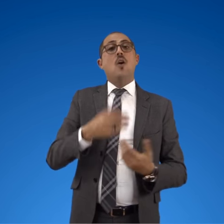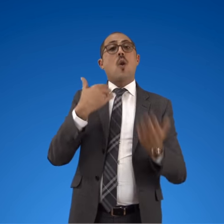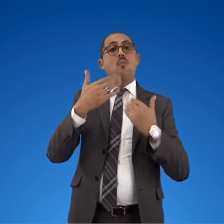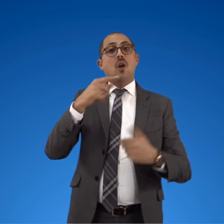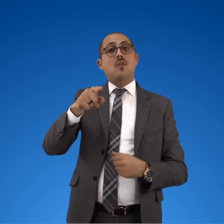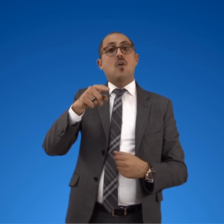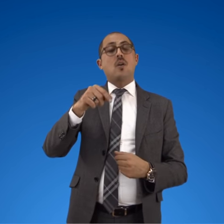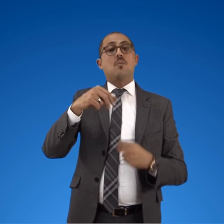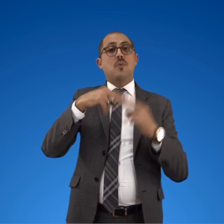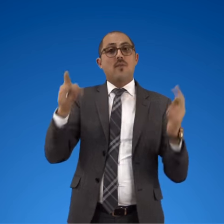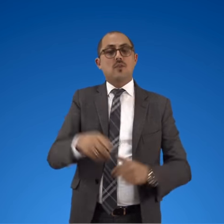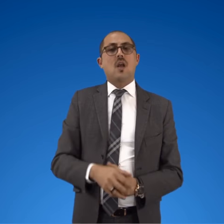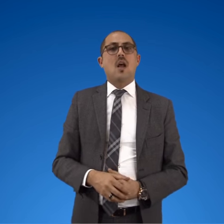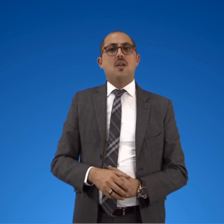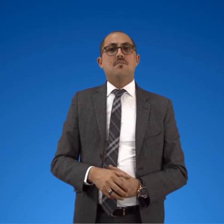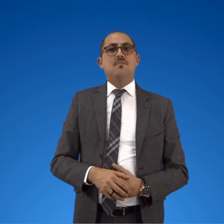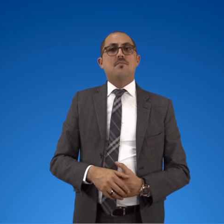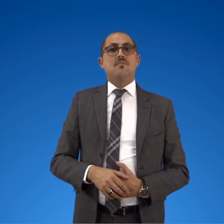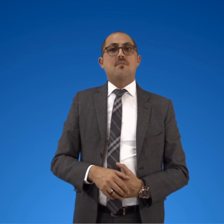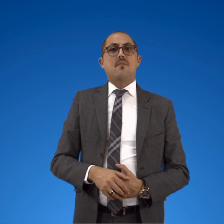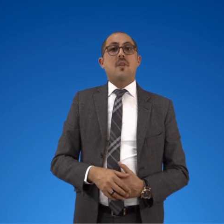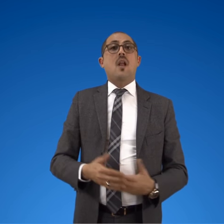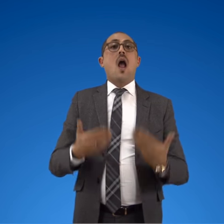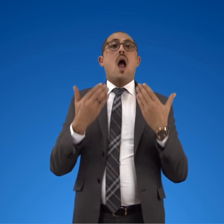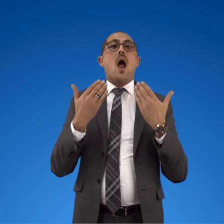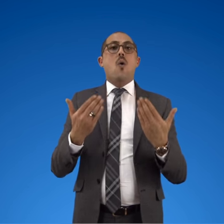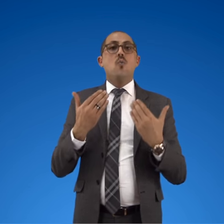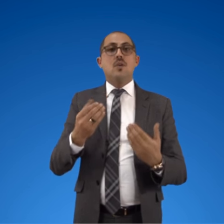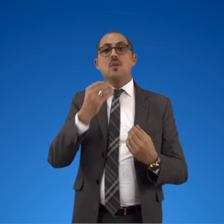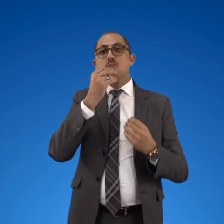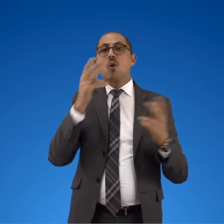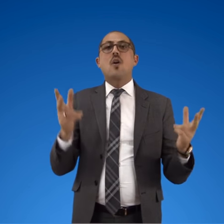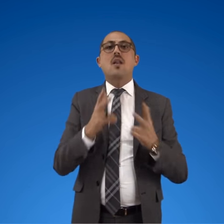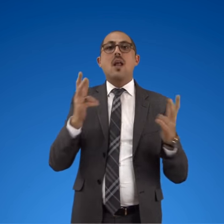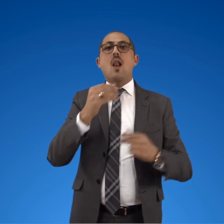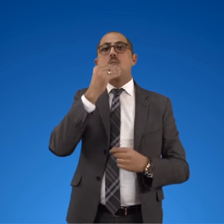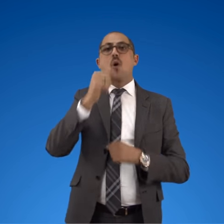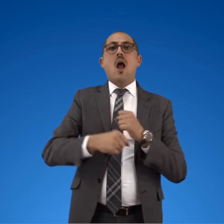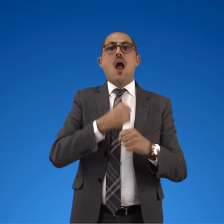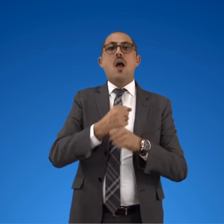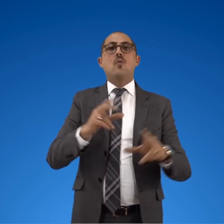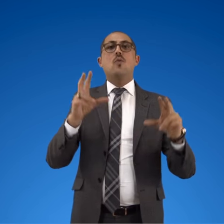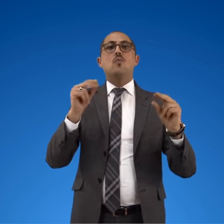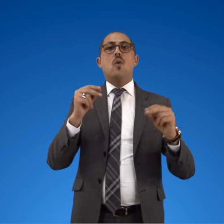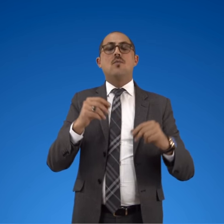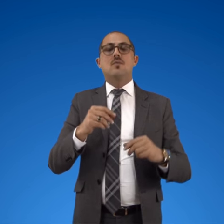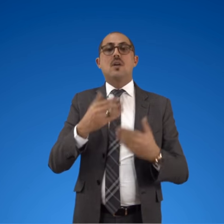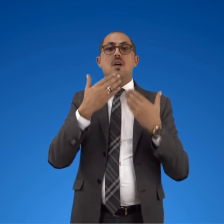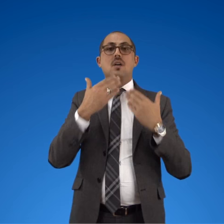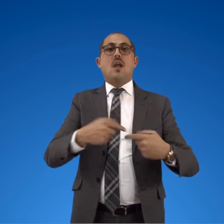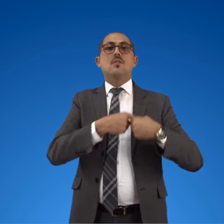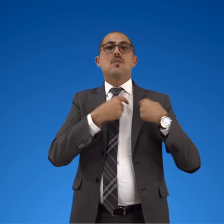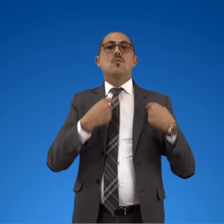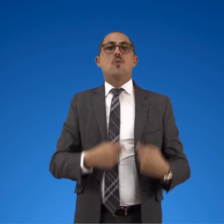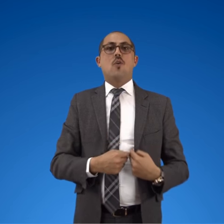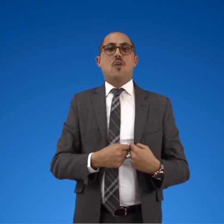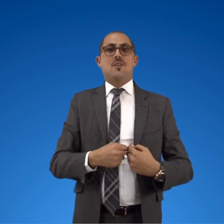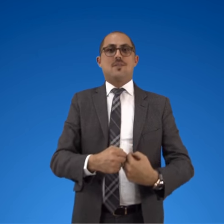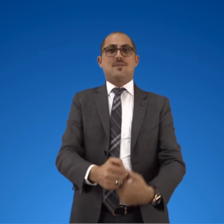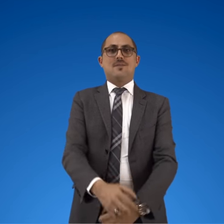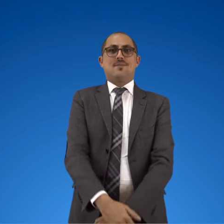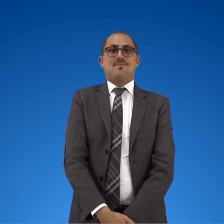e collaboratori provinciali augura Buon Natale e Buon Anno Nuovo. Grazie di cuore a tutti